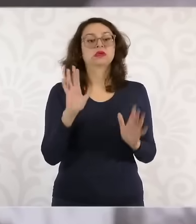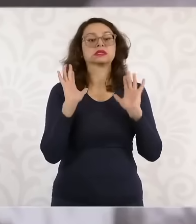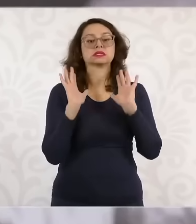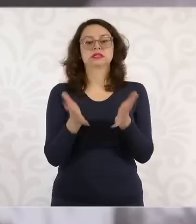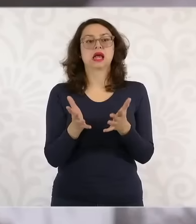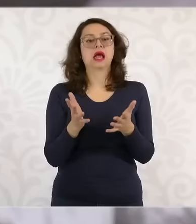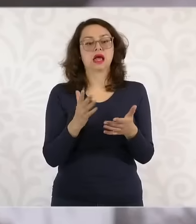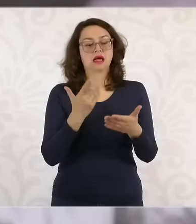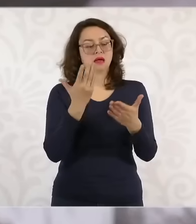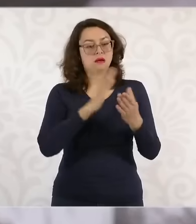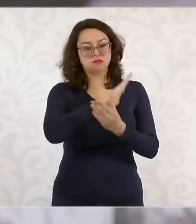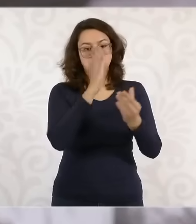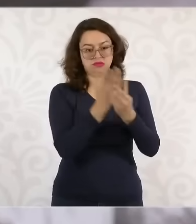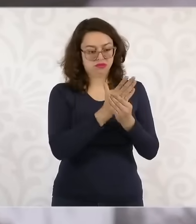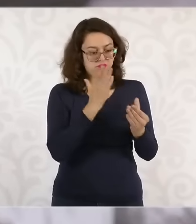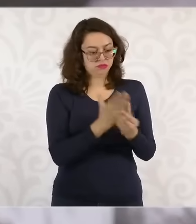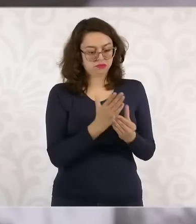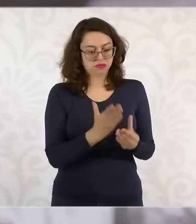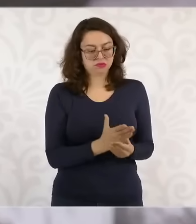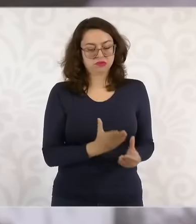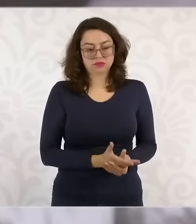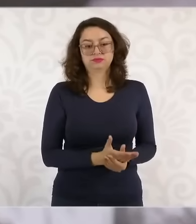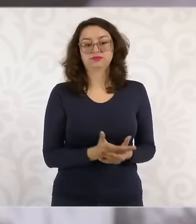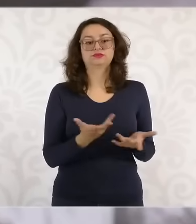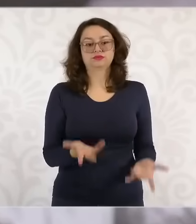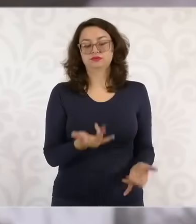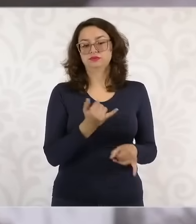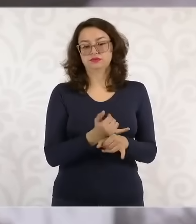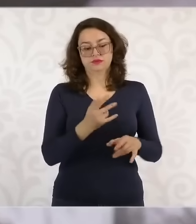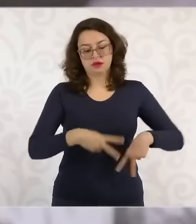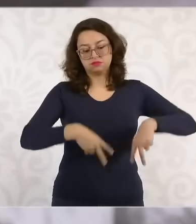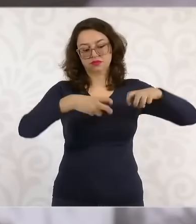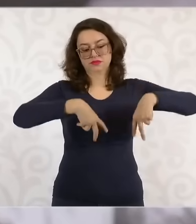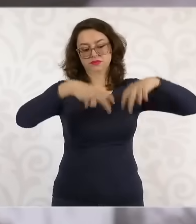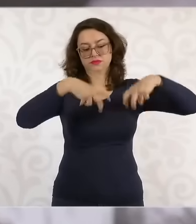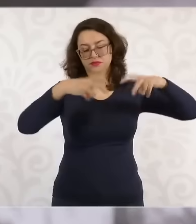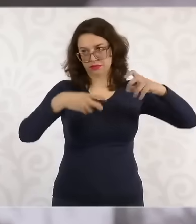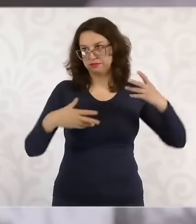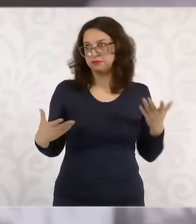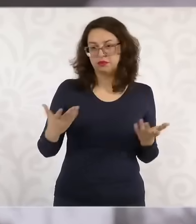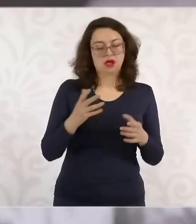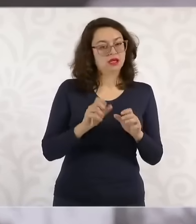eh médico digital que puede ser compartido con todo el sector salud y tenemos ya mucha